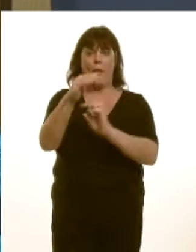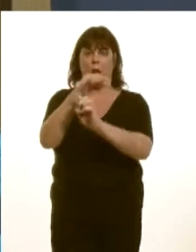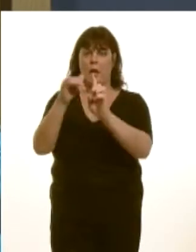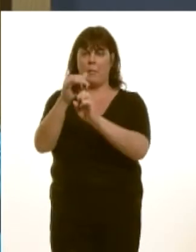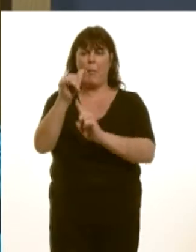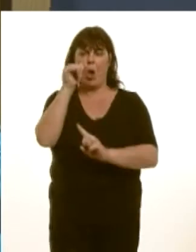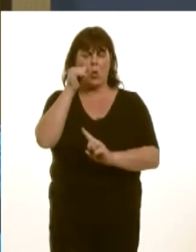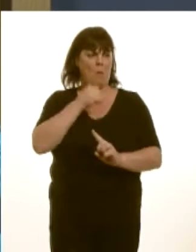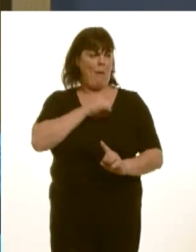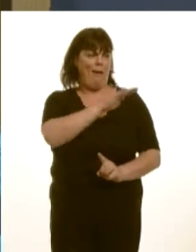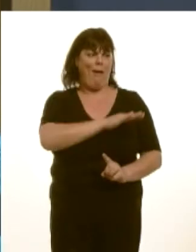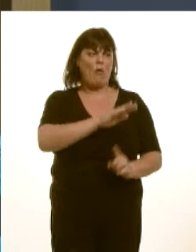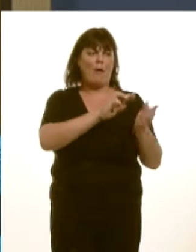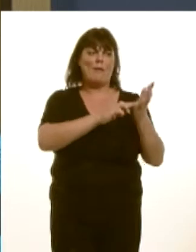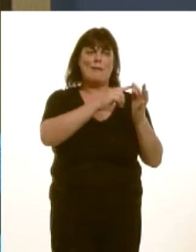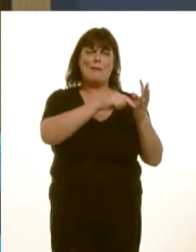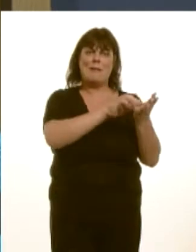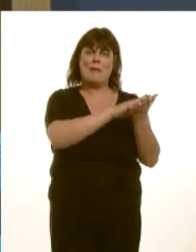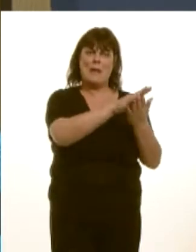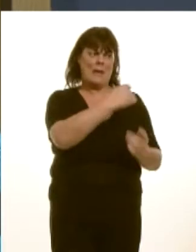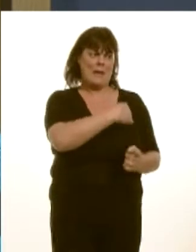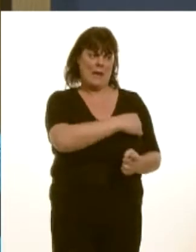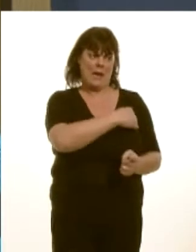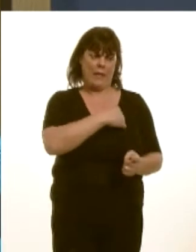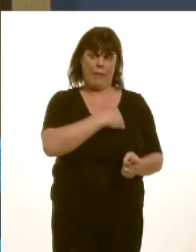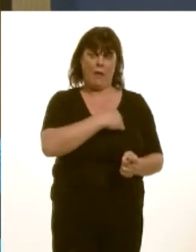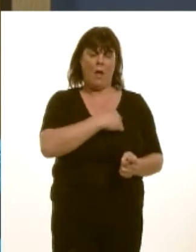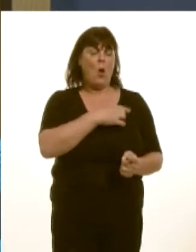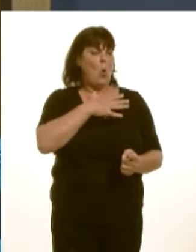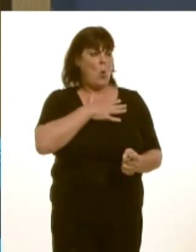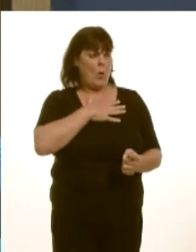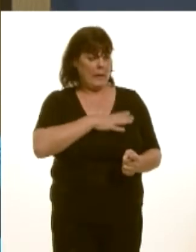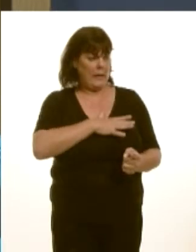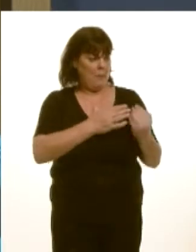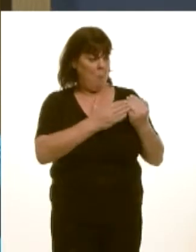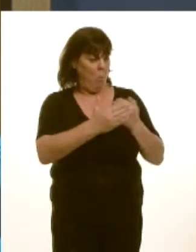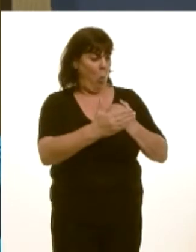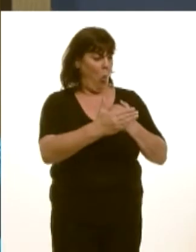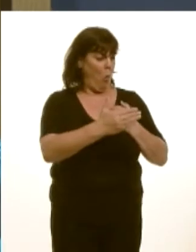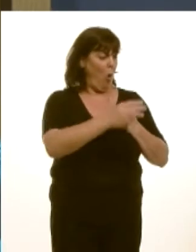a’r economi. Sut y byddwch yn codi ymwybyddiaeth ymhlith y gymuned fusnes yn fy etholaeth o ran argaeledd y gronfa hon?